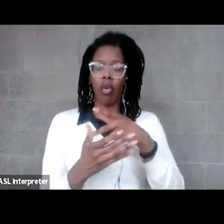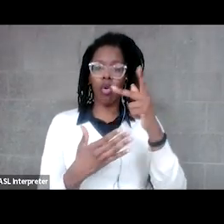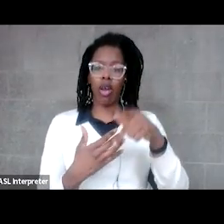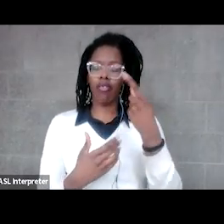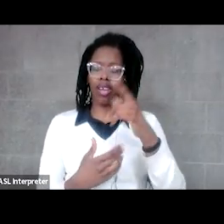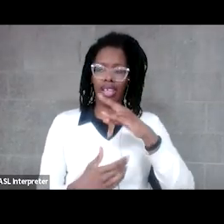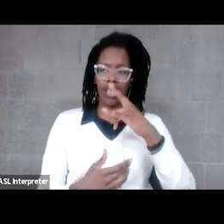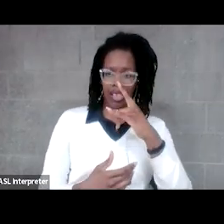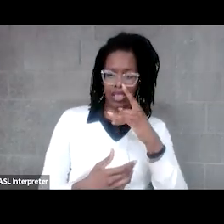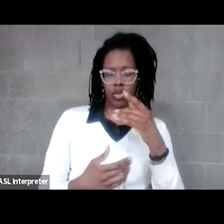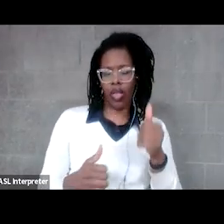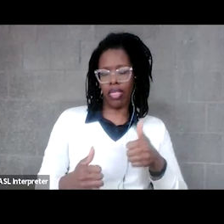que residen en el refugio.